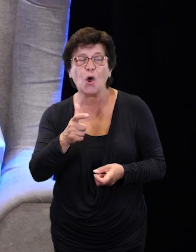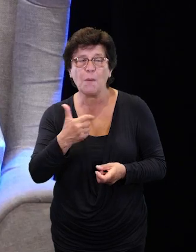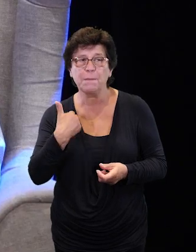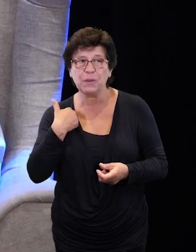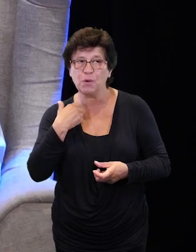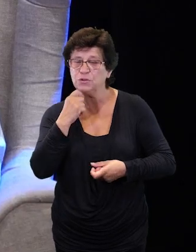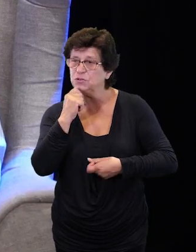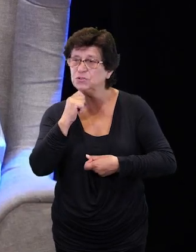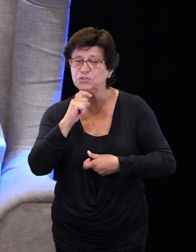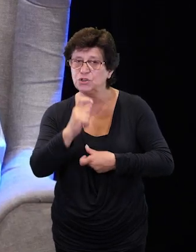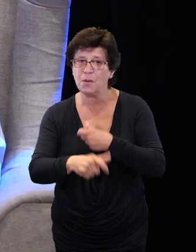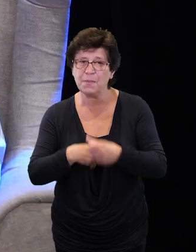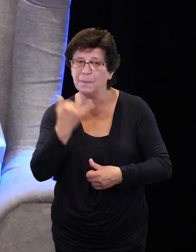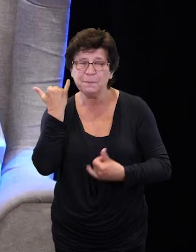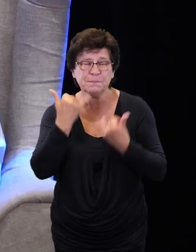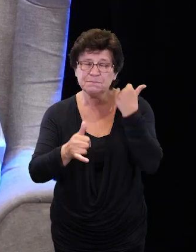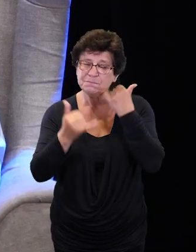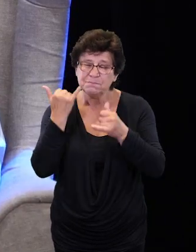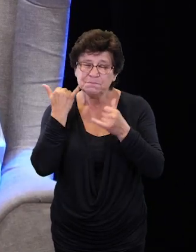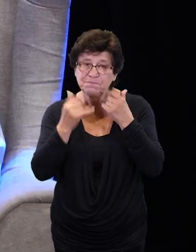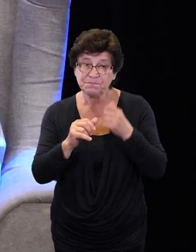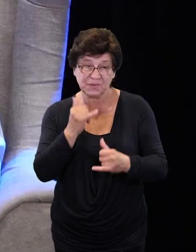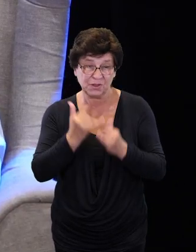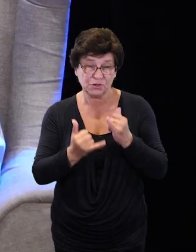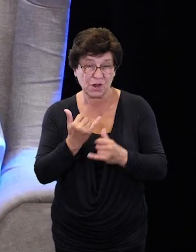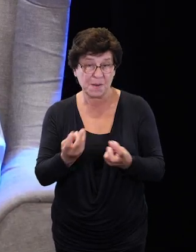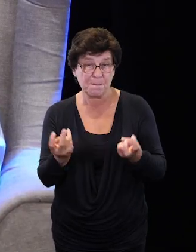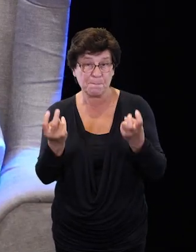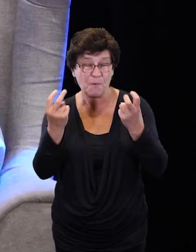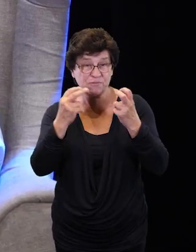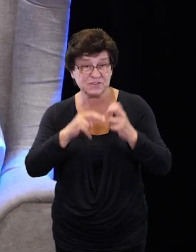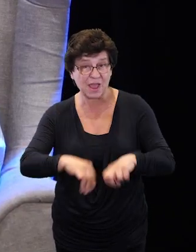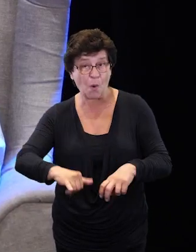Jeśli chodzi o to, jak powstały teleporady, to może ja przypomnę, jak to się wydarzyło.